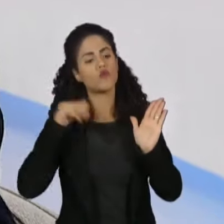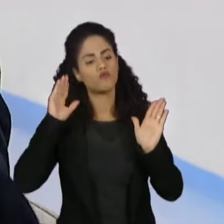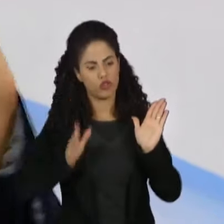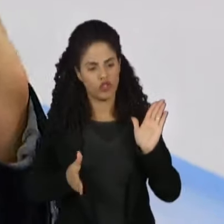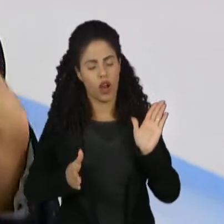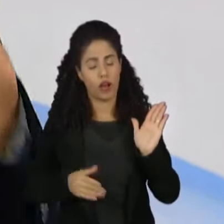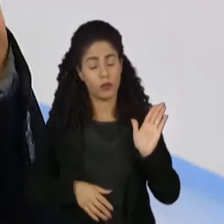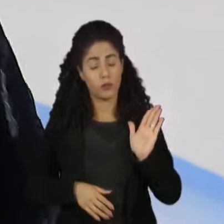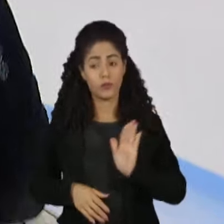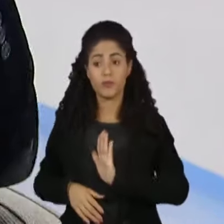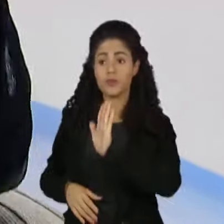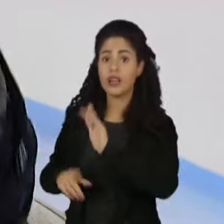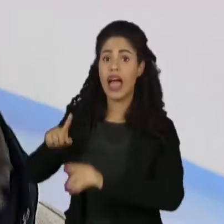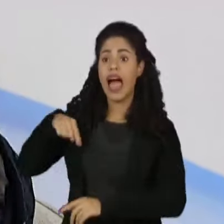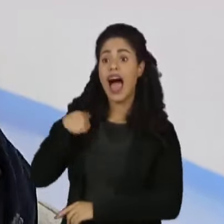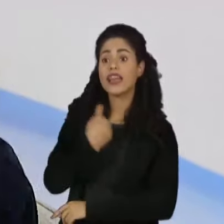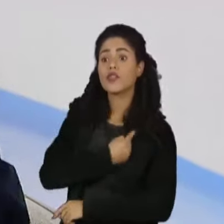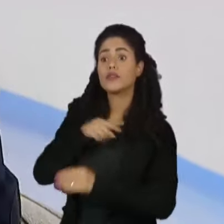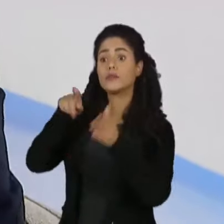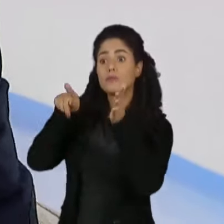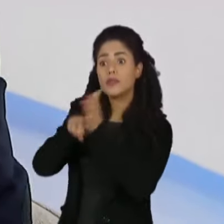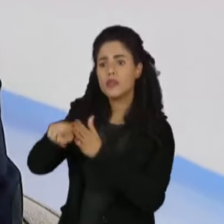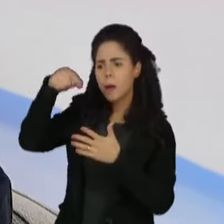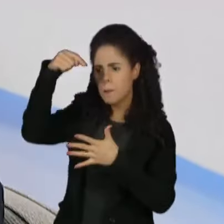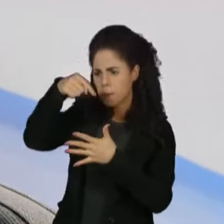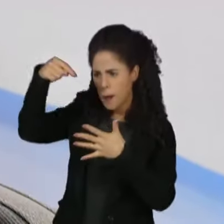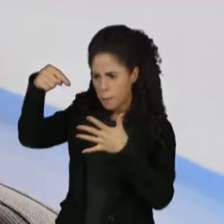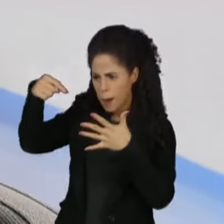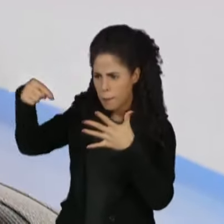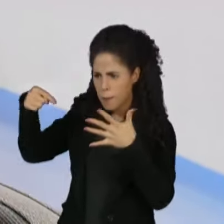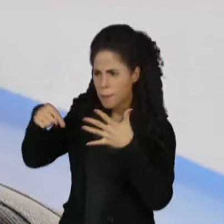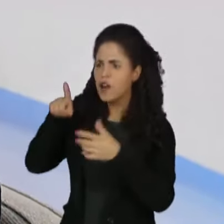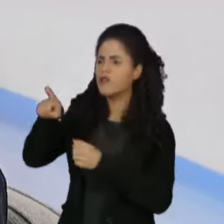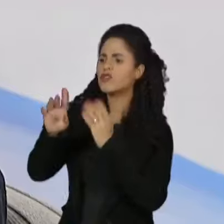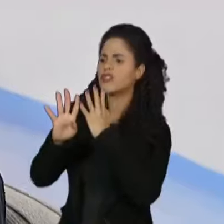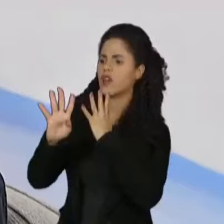nós perguntávamos uma bateria de de de questas ah você já furou fila você já já pagou dinheiro